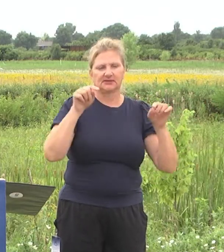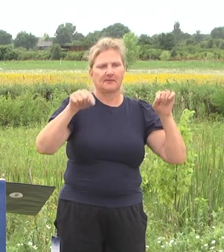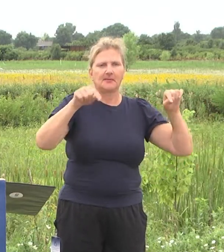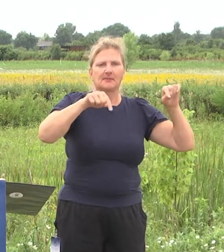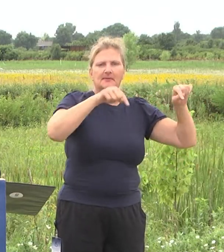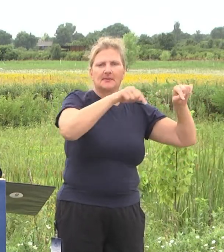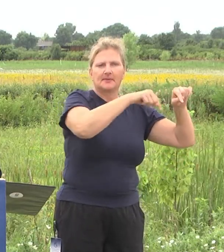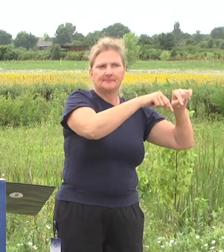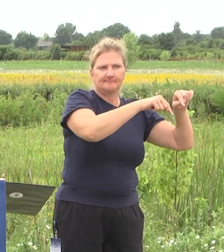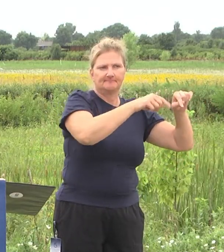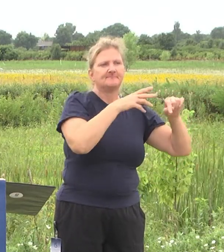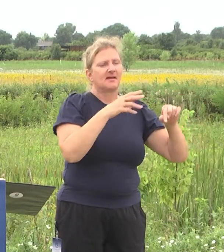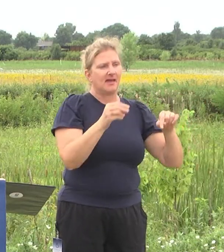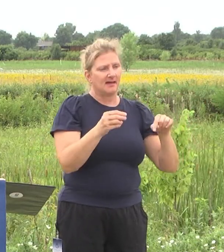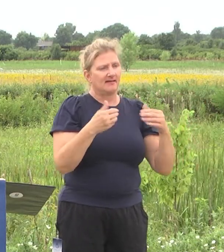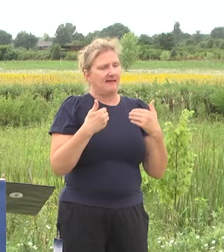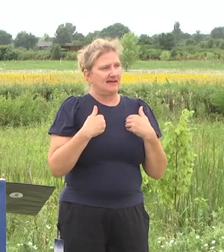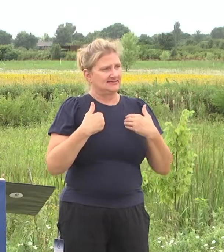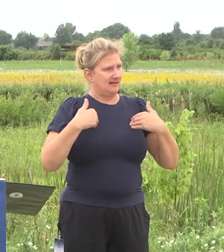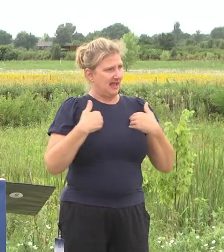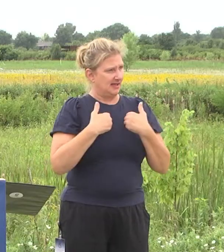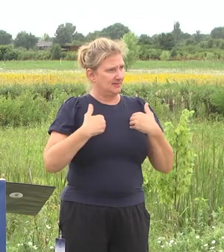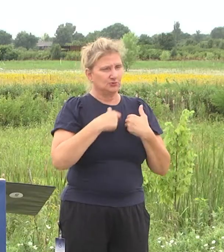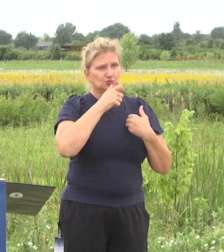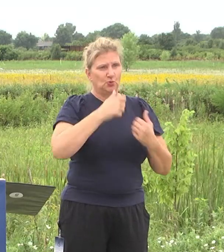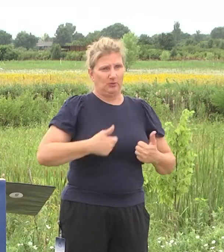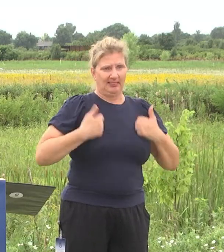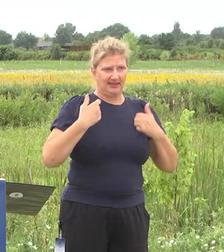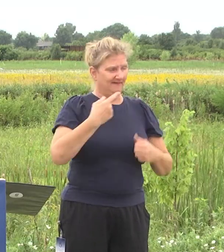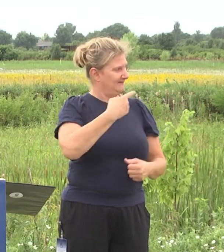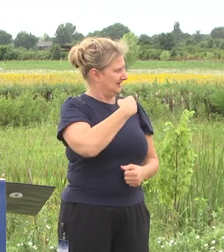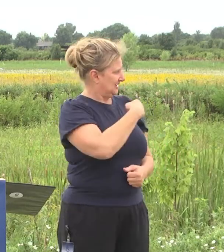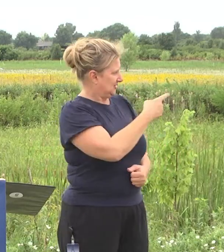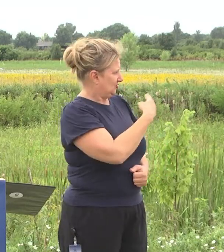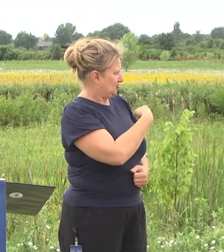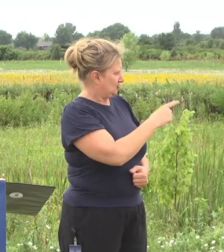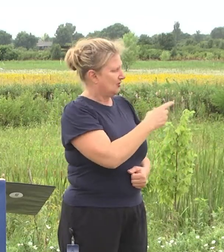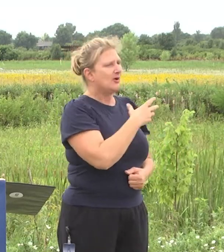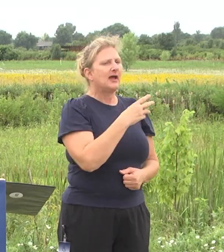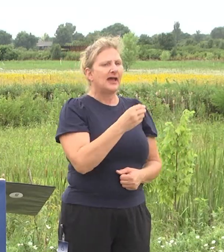para los animales que lo habitan y un santuario en el sentido espiritual para quienes